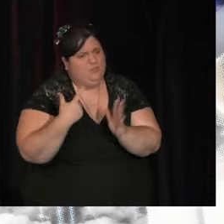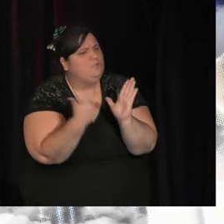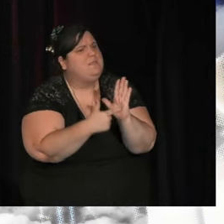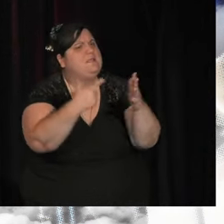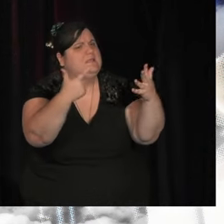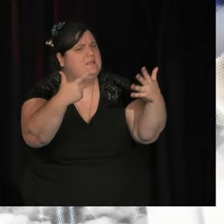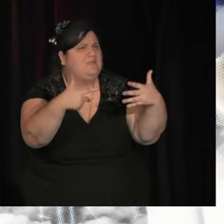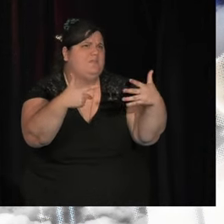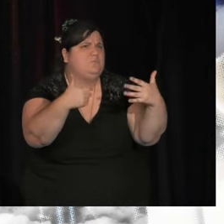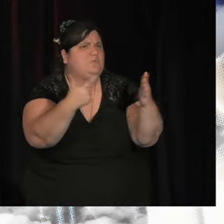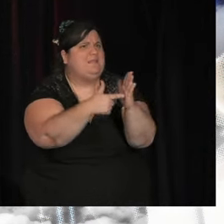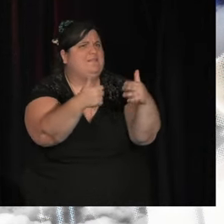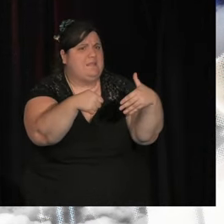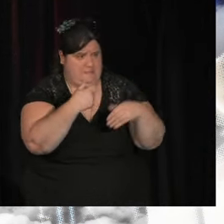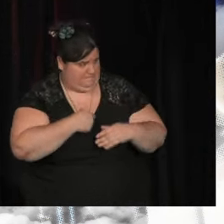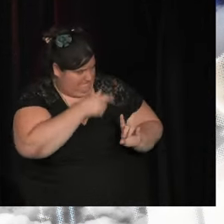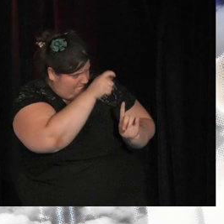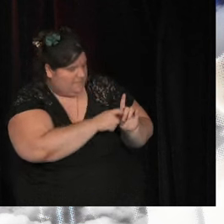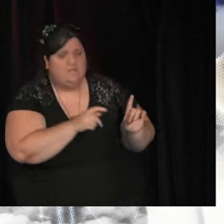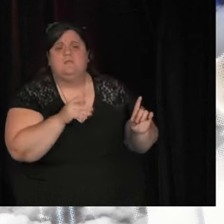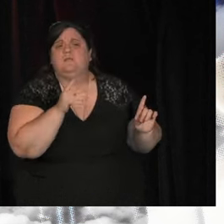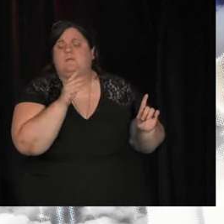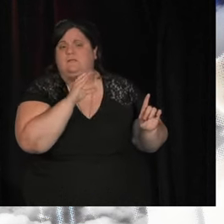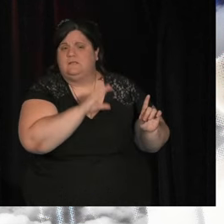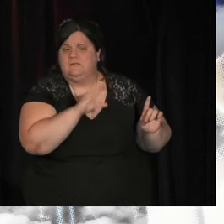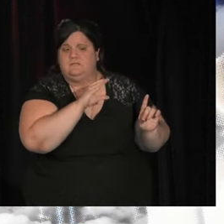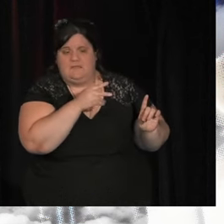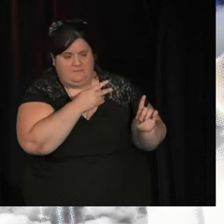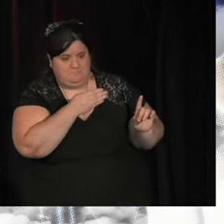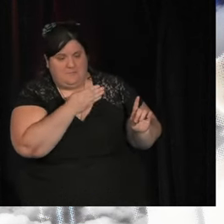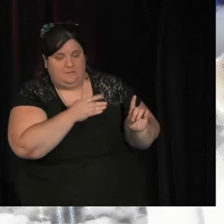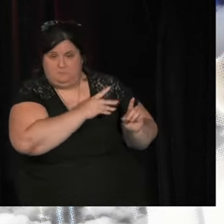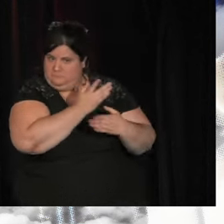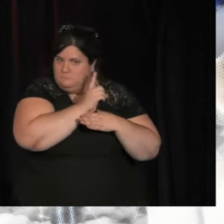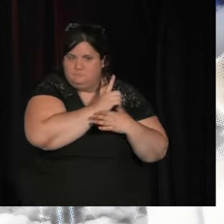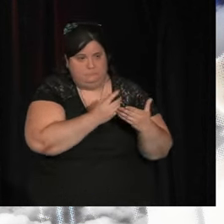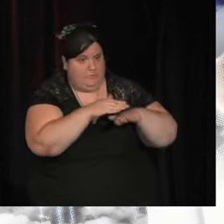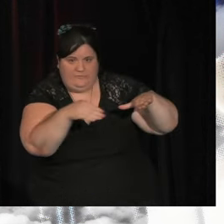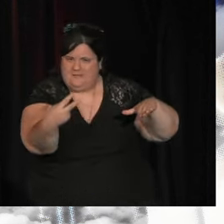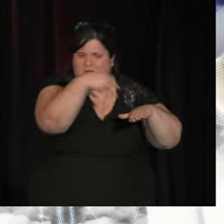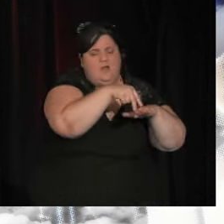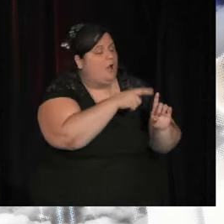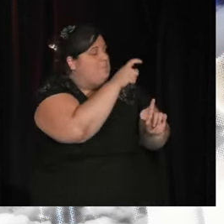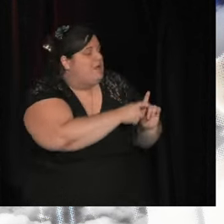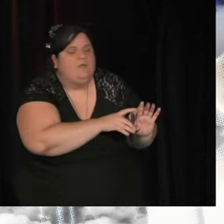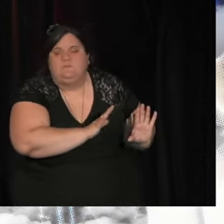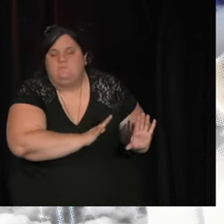il va y avoir Chris Metzen qui monte, qui était le Creative Director de World of Warcraft. Pareil, on ne va pas revenir sur son CV, mais ça fait partie des gens qui